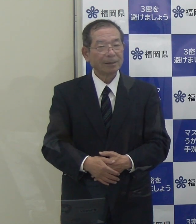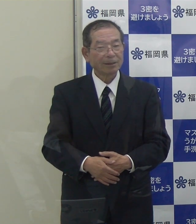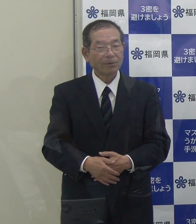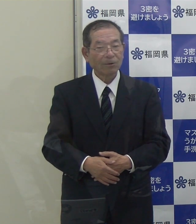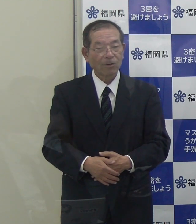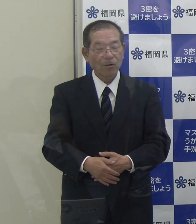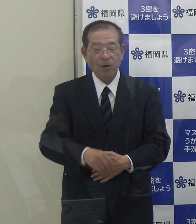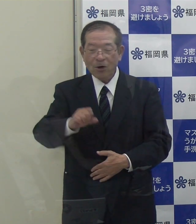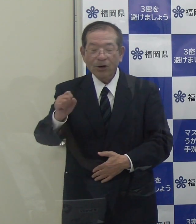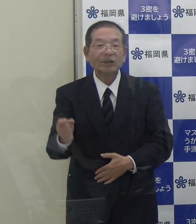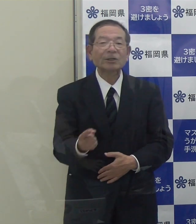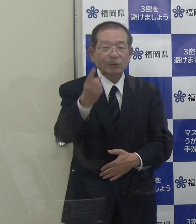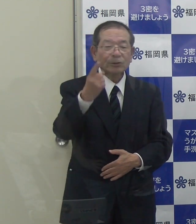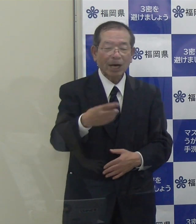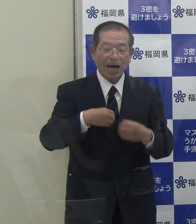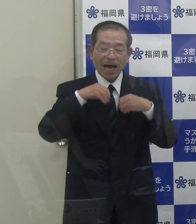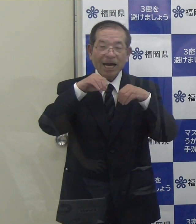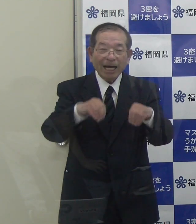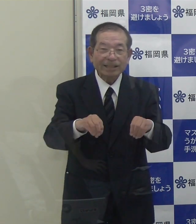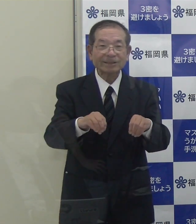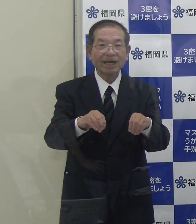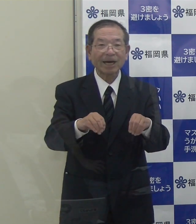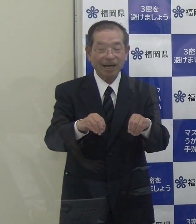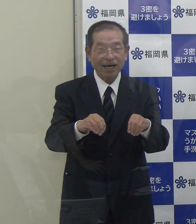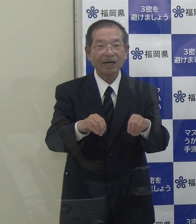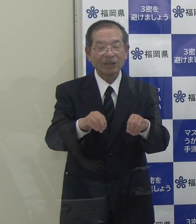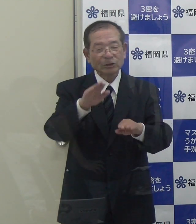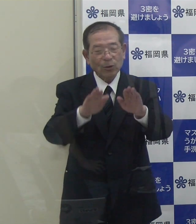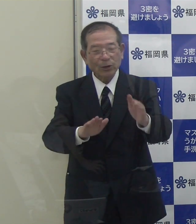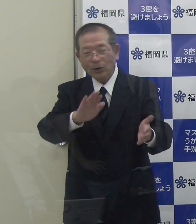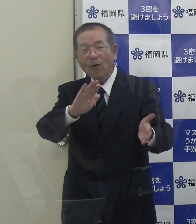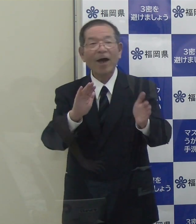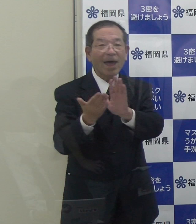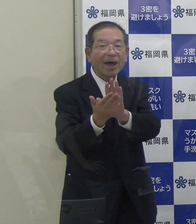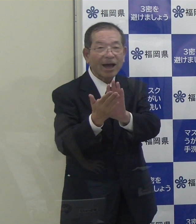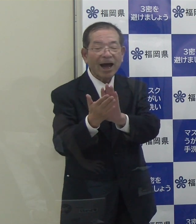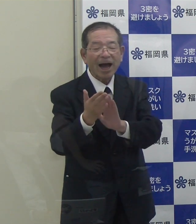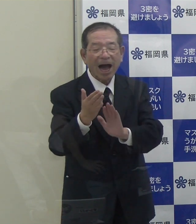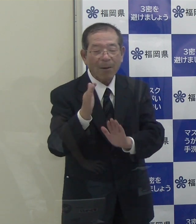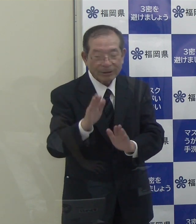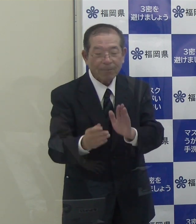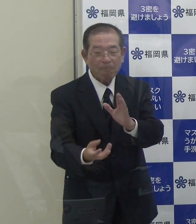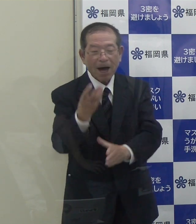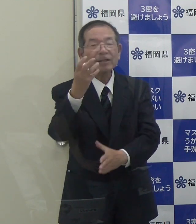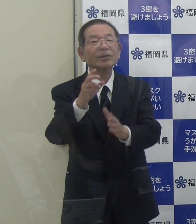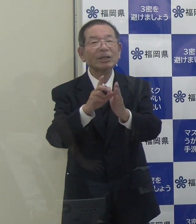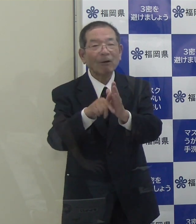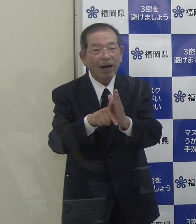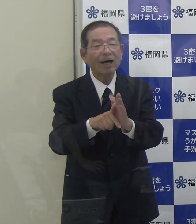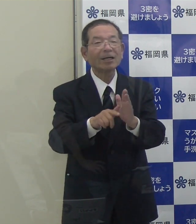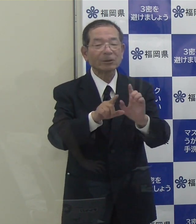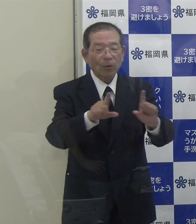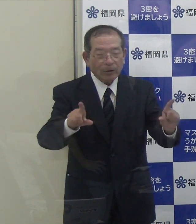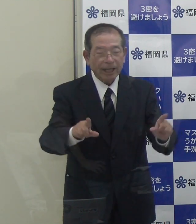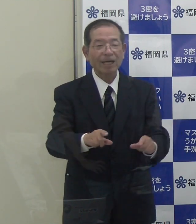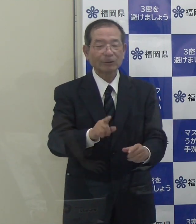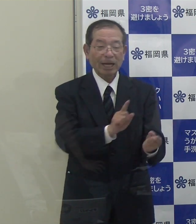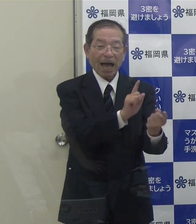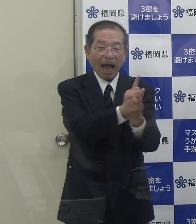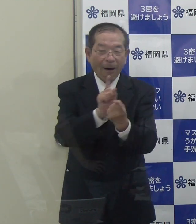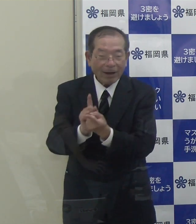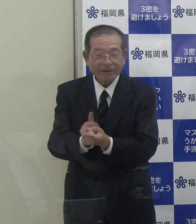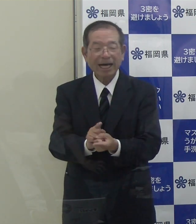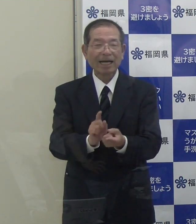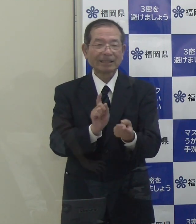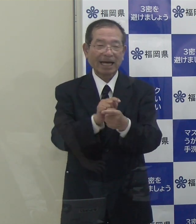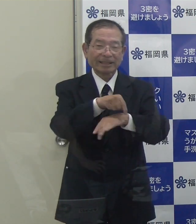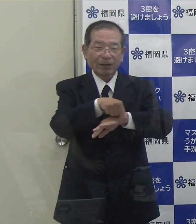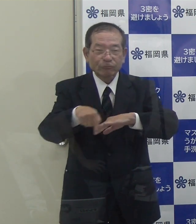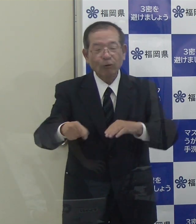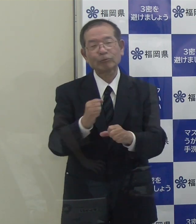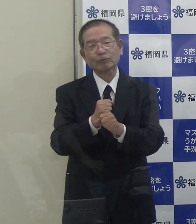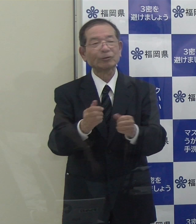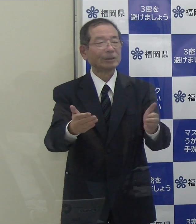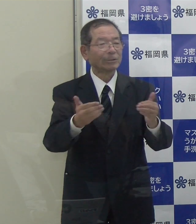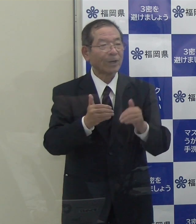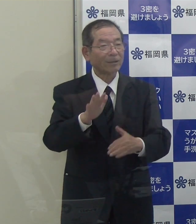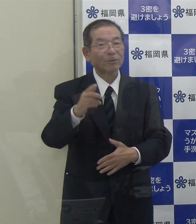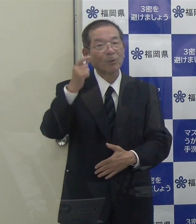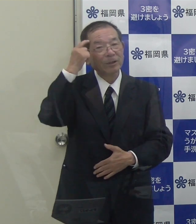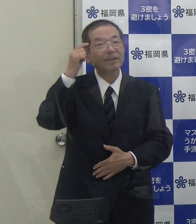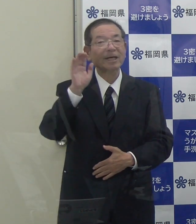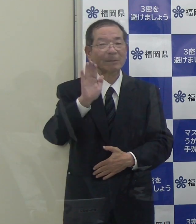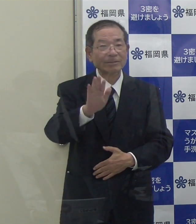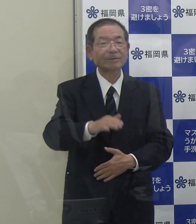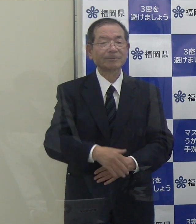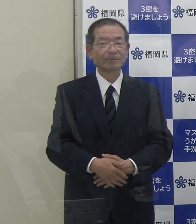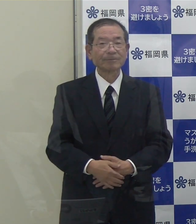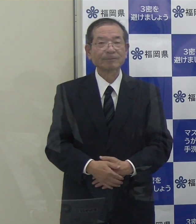急激な感染拡大など感染状況の変化がありましたら、それは当然、我々も機動的に対策を取っていきます。